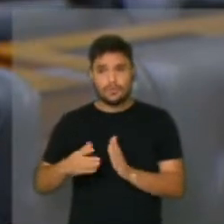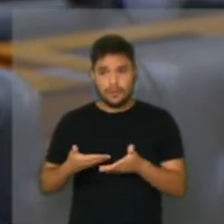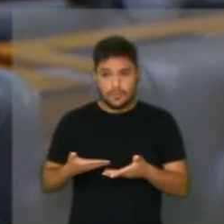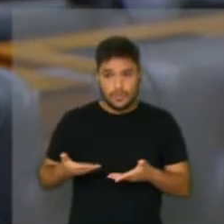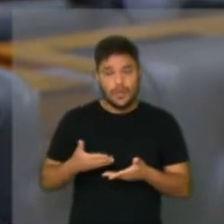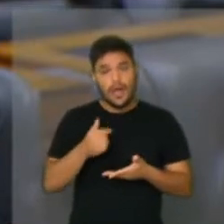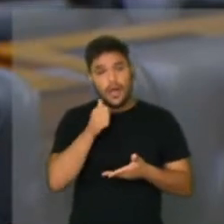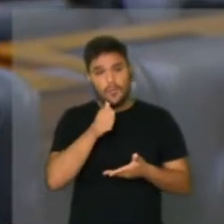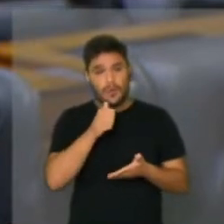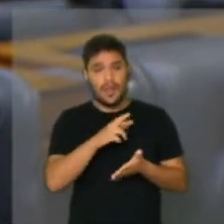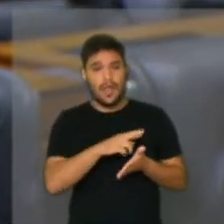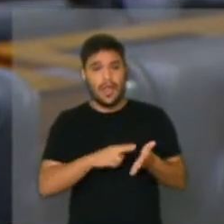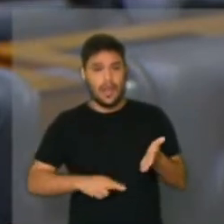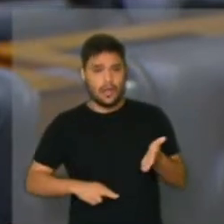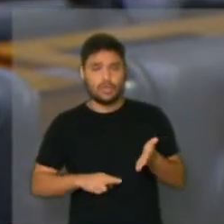APROFUNDOU NO DEBATE, OUVIU TODOS SEGMENTOS. EU FAÇO UM